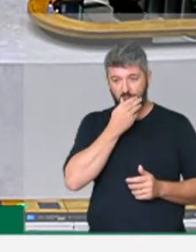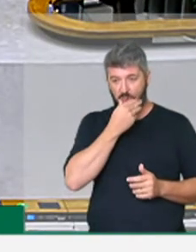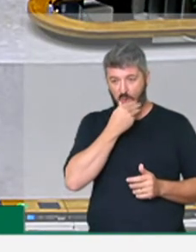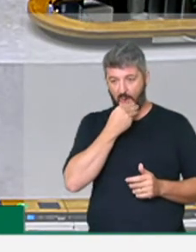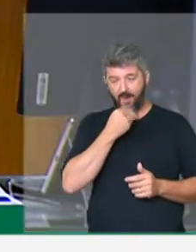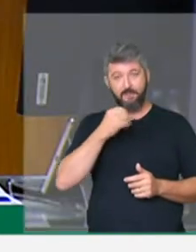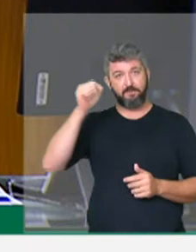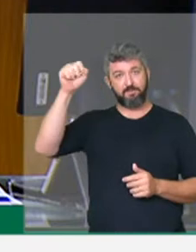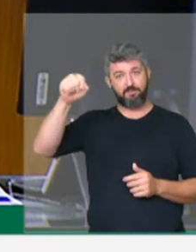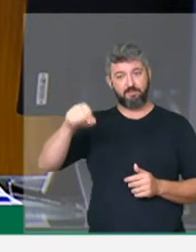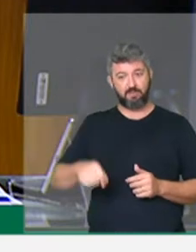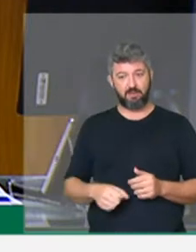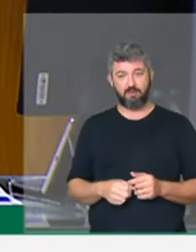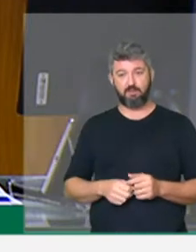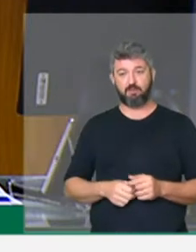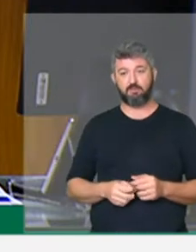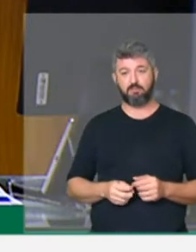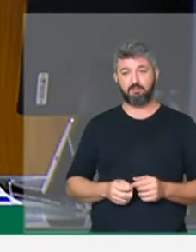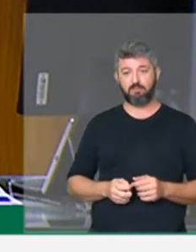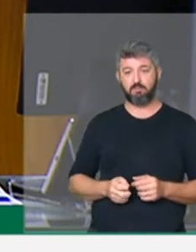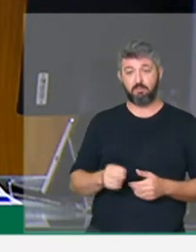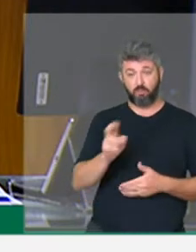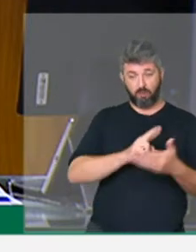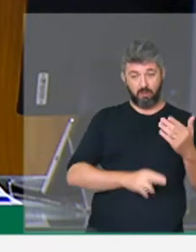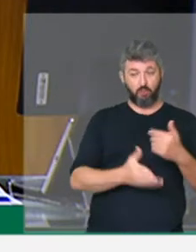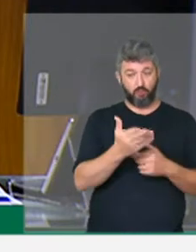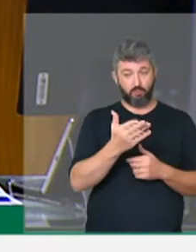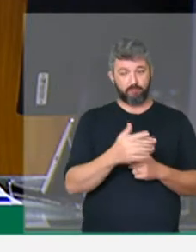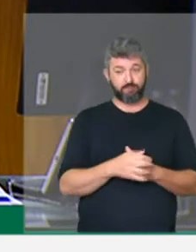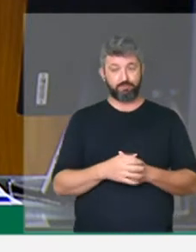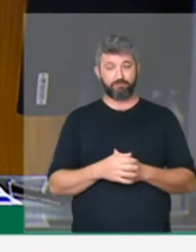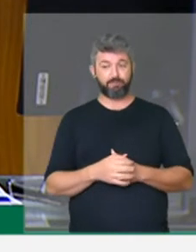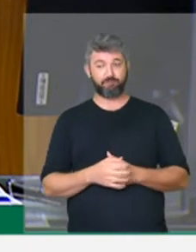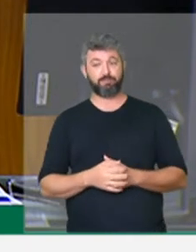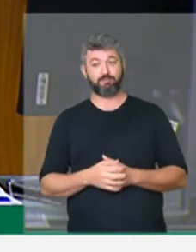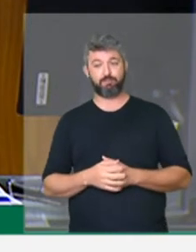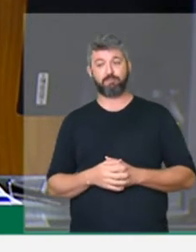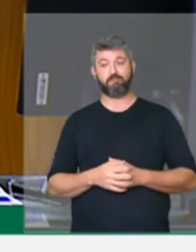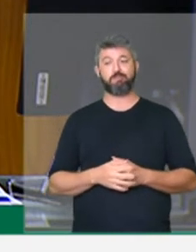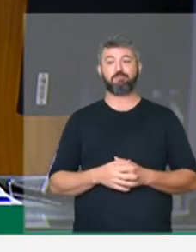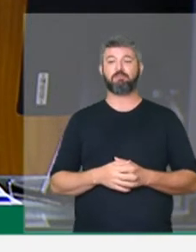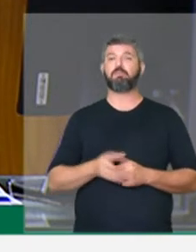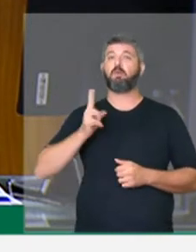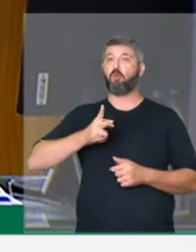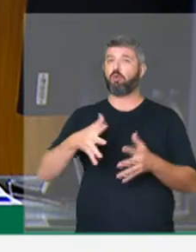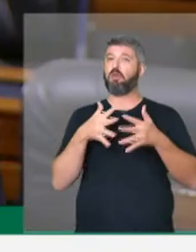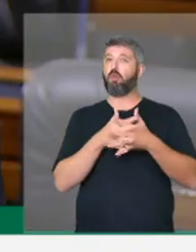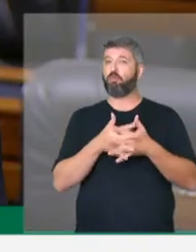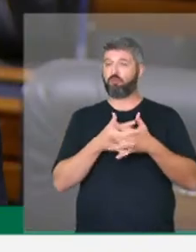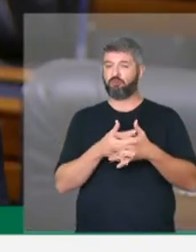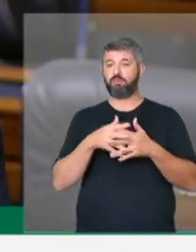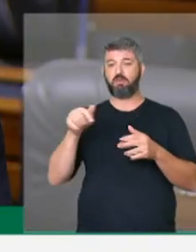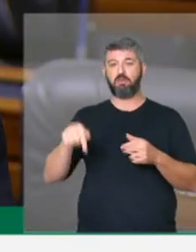ART. 2 ° SE TRATAVA DA QUITAÇÃO DO DÉBITO E NO... NO ART. 3 ° SE TRATA DA POSSIBILIDADE DA RENEGOCIAÇÃO, JÁ QUE A